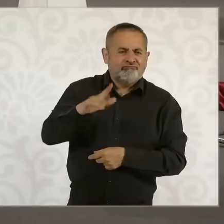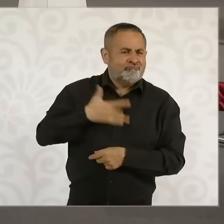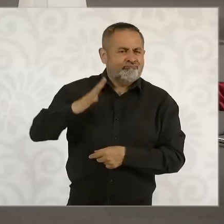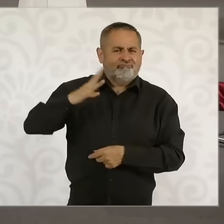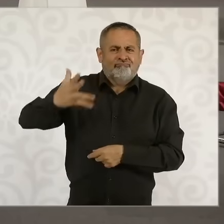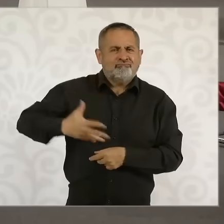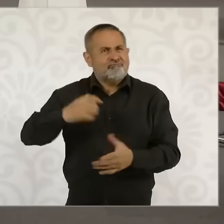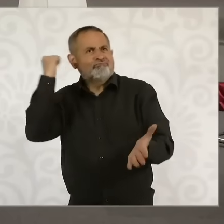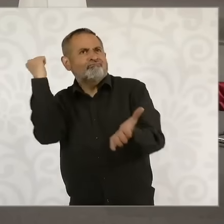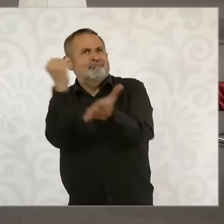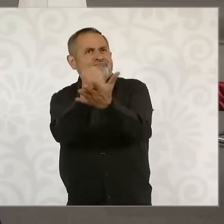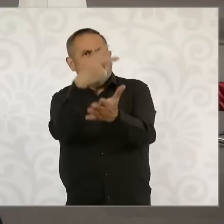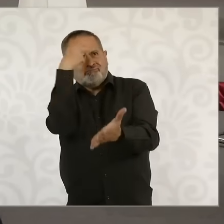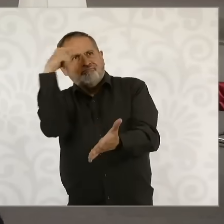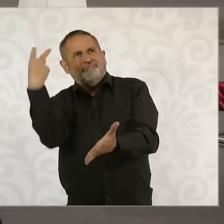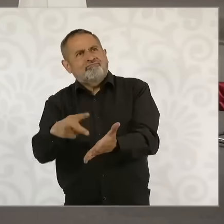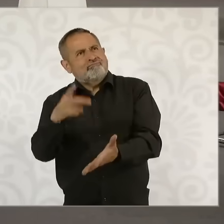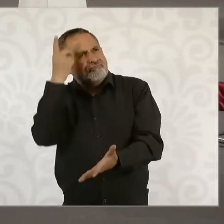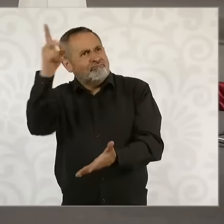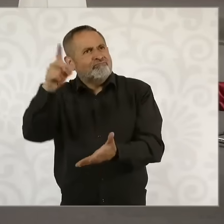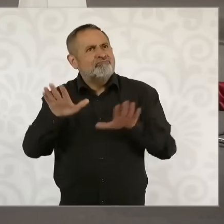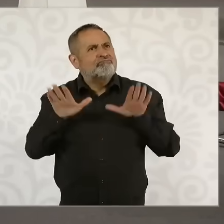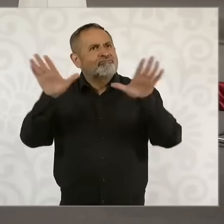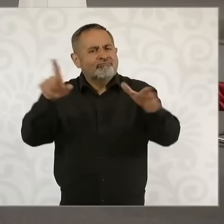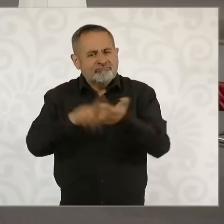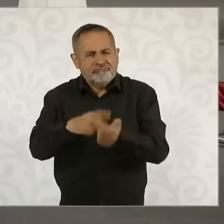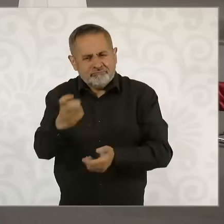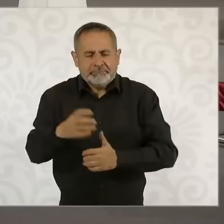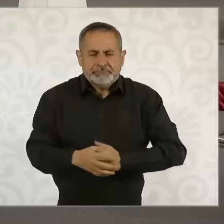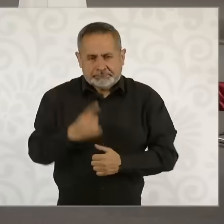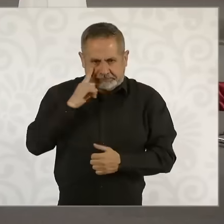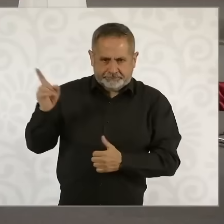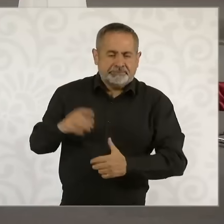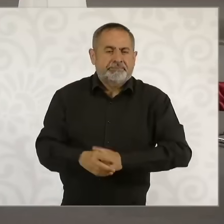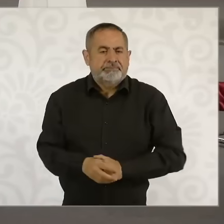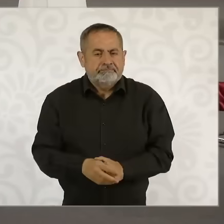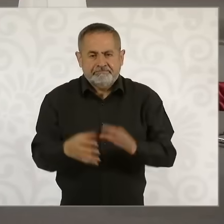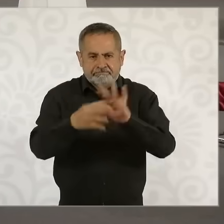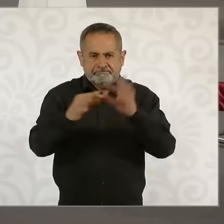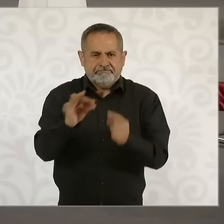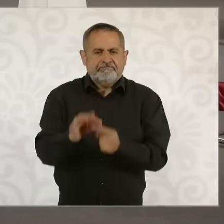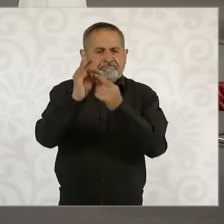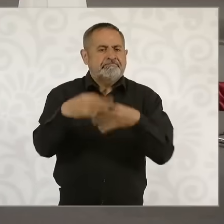nacional. La siguiente, por favor. Bien, aquí quiero destacar que Mexicana desde el inicio